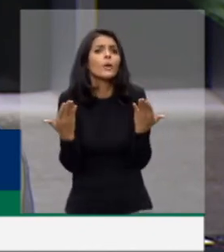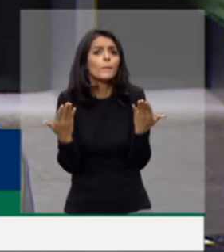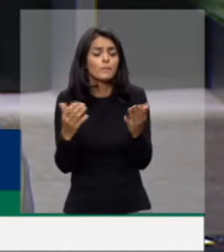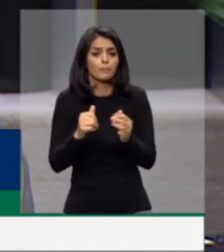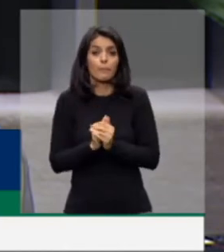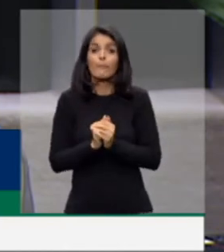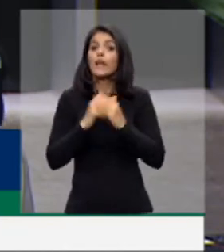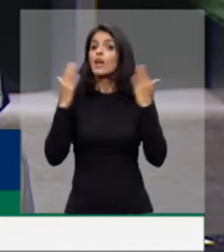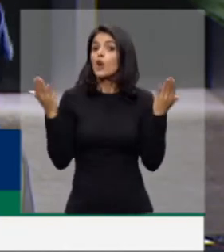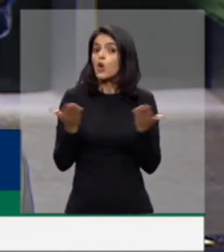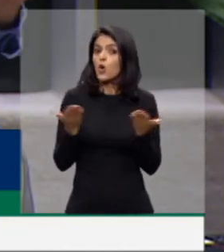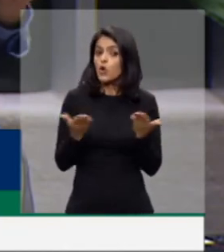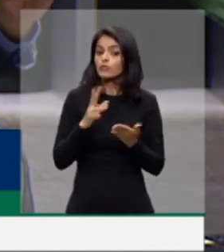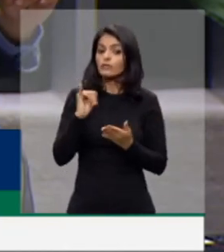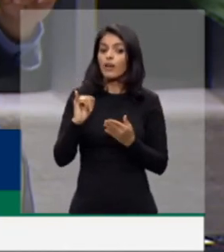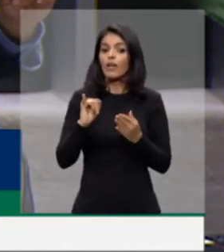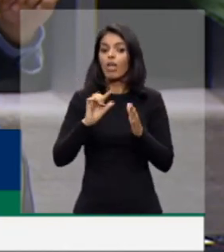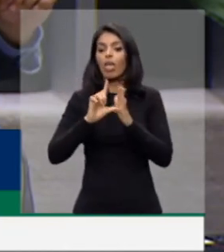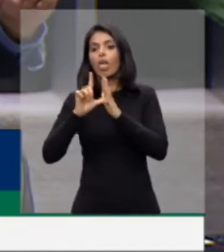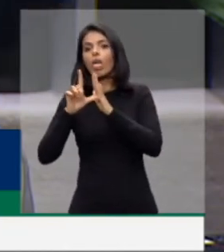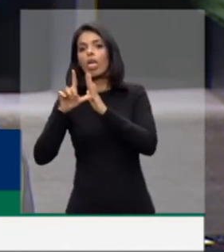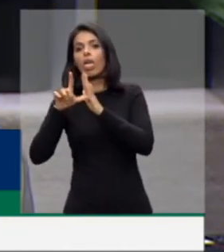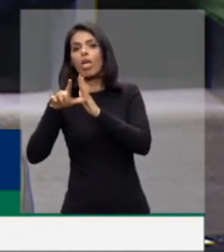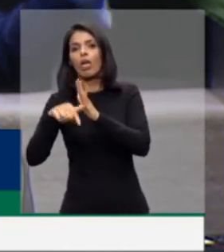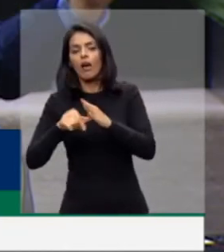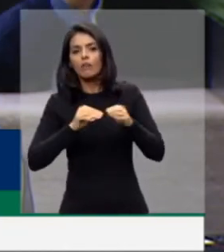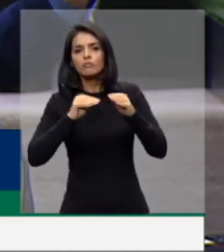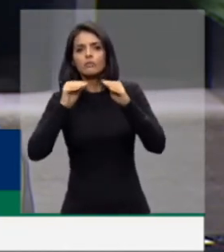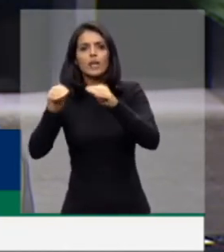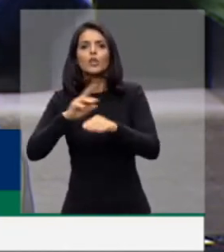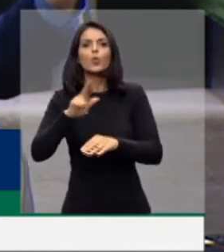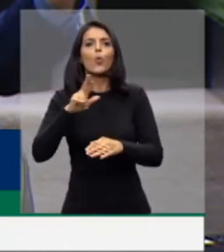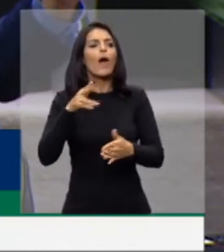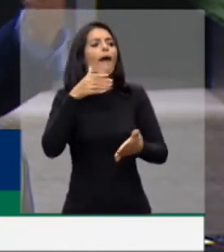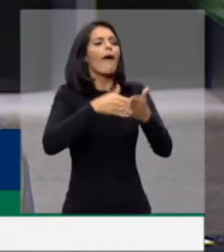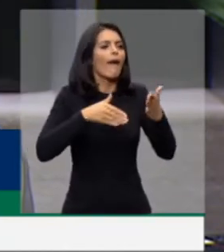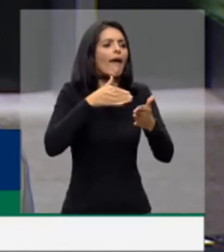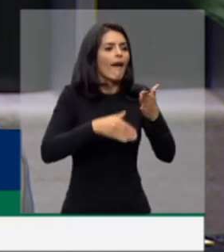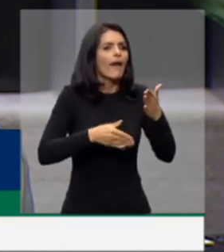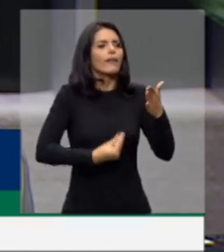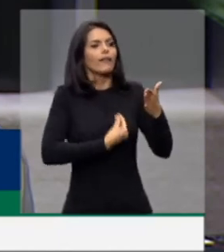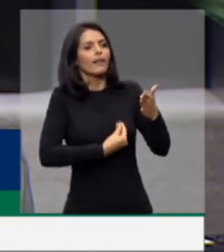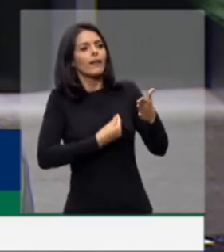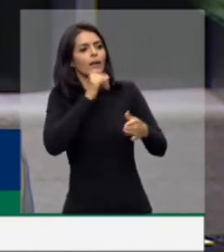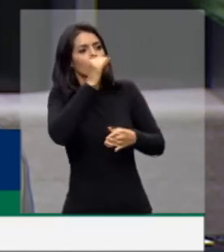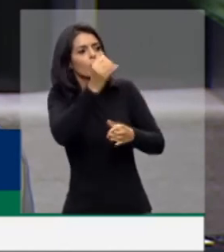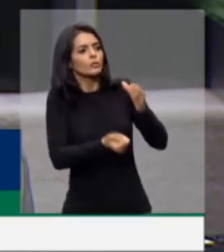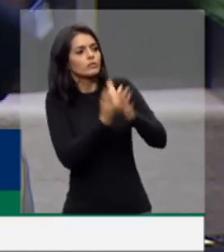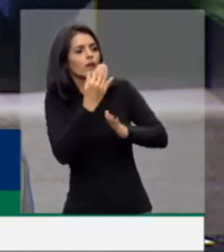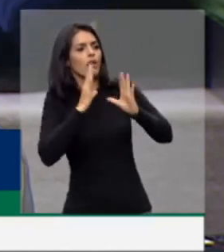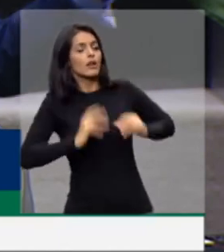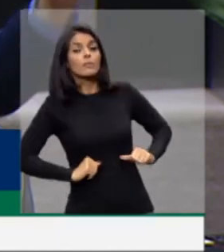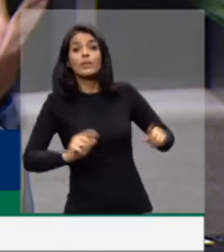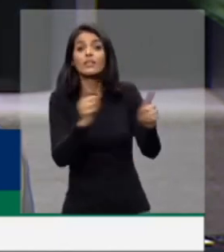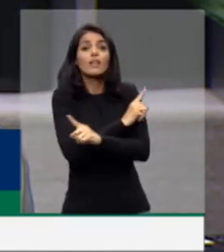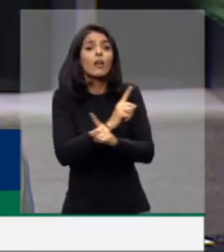NA PRODUÇÃO DA ENERGIA LIMPA INVESTIMENTO ZERO, O ESTADO NÃO TEM QUE COLOCAR UM CENTAVO NISSO, ENTÃO SE HOJE